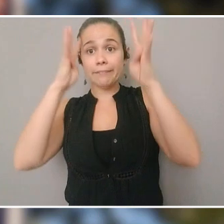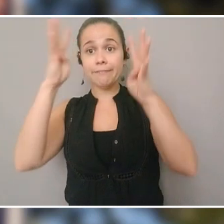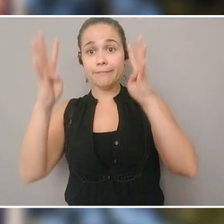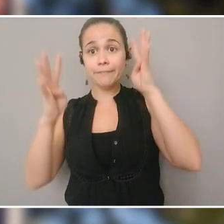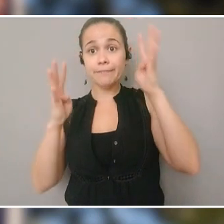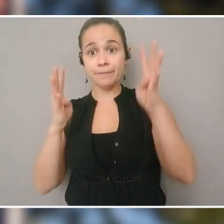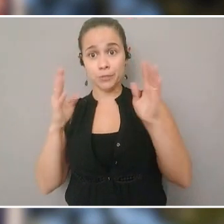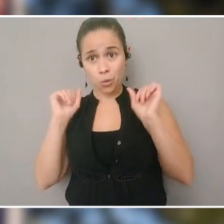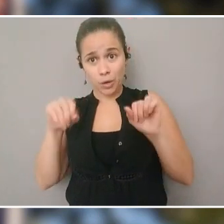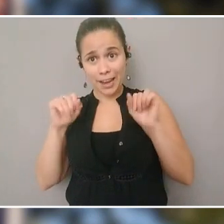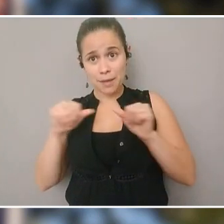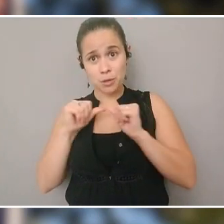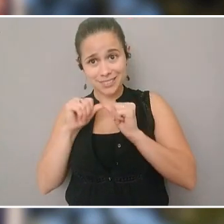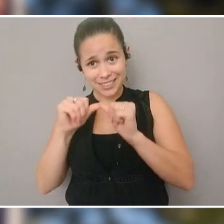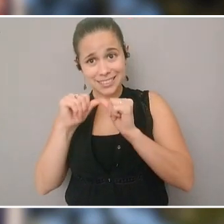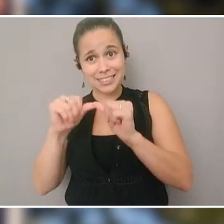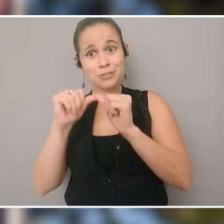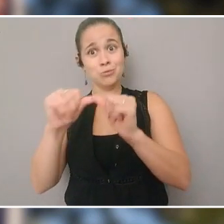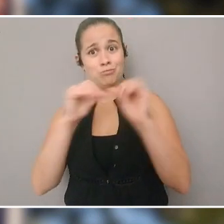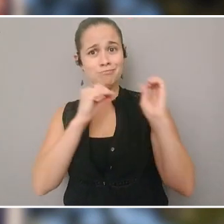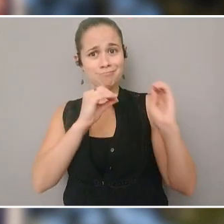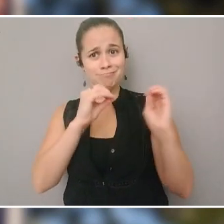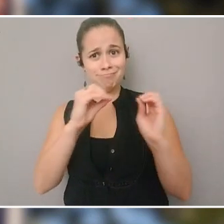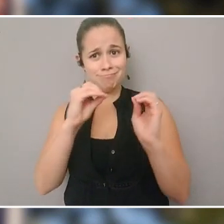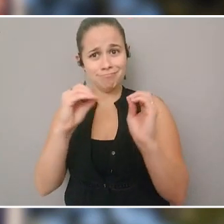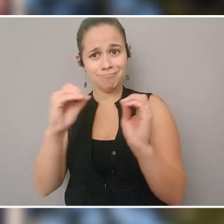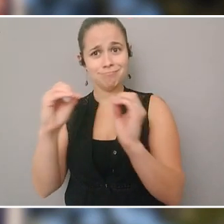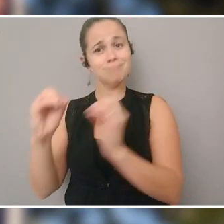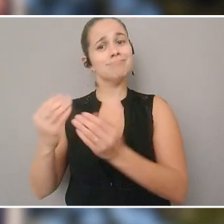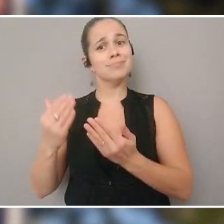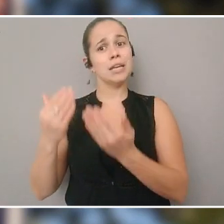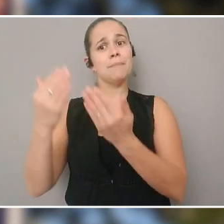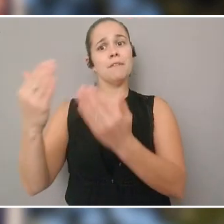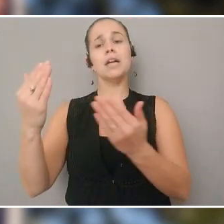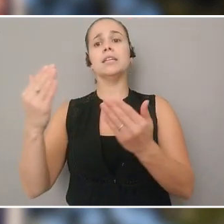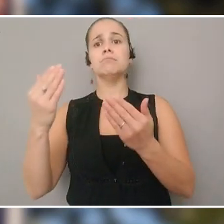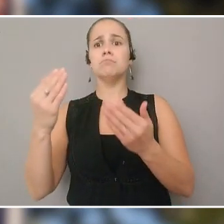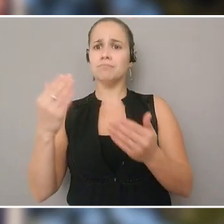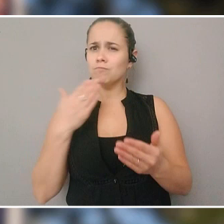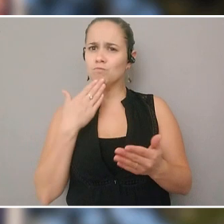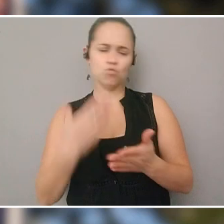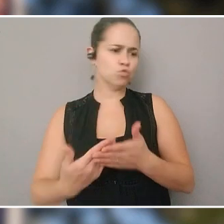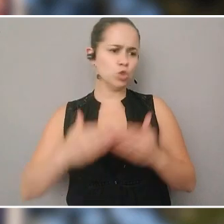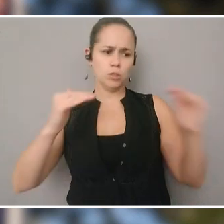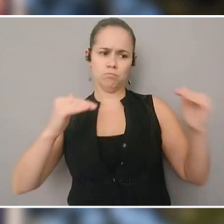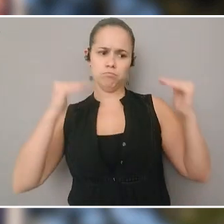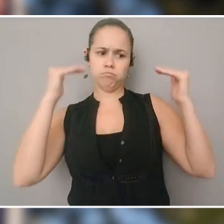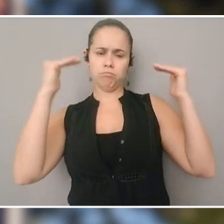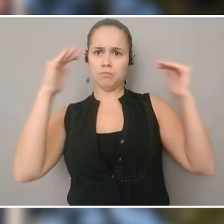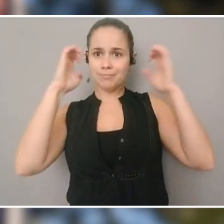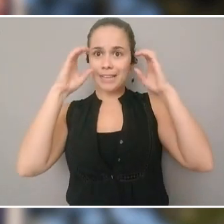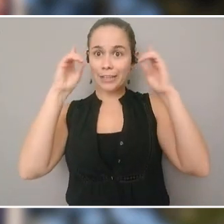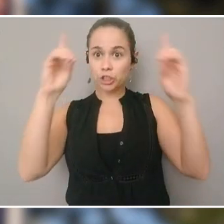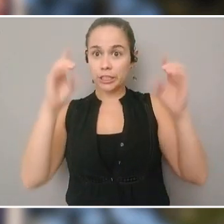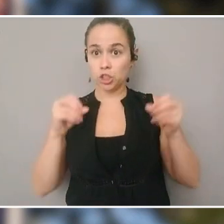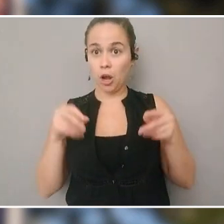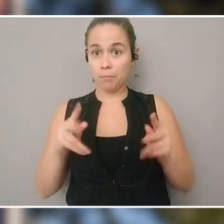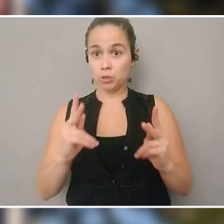continuar la misión educativa de proporcionar la oportunidad una educación de